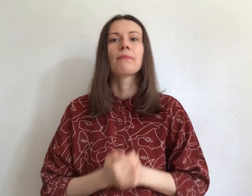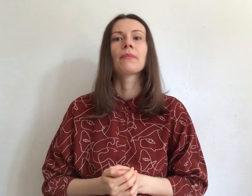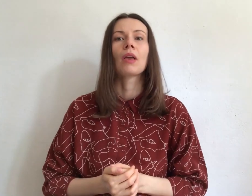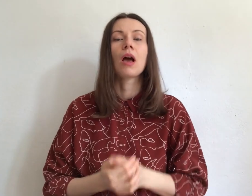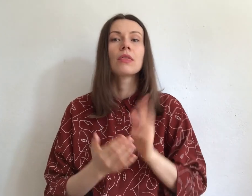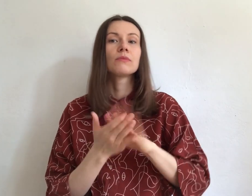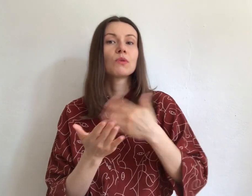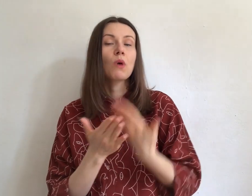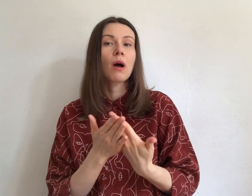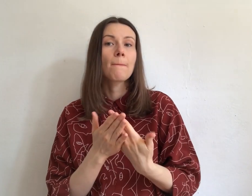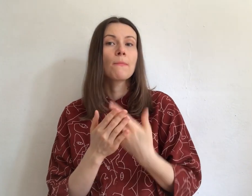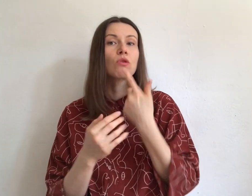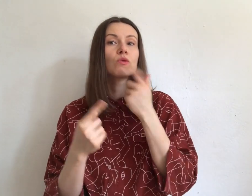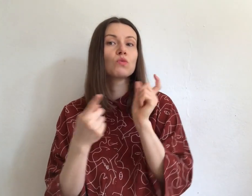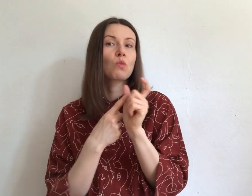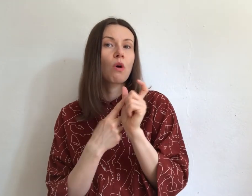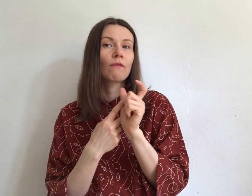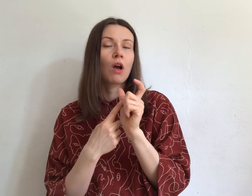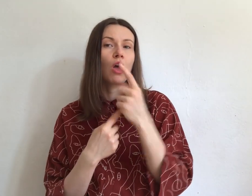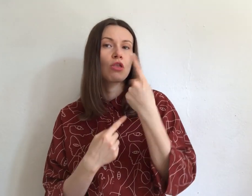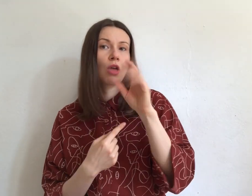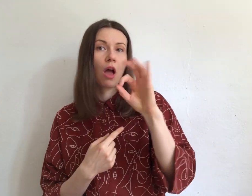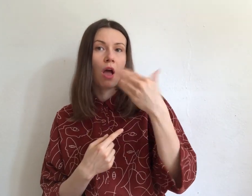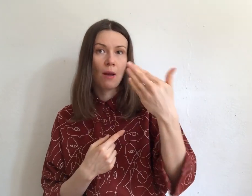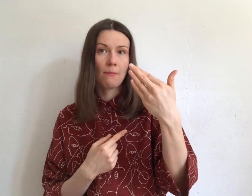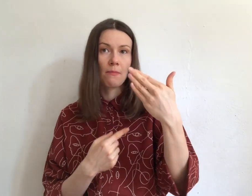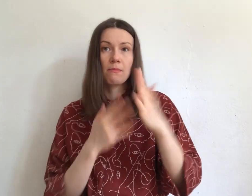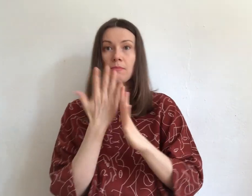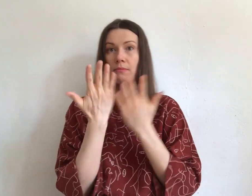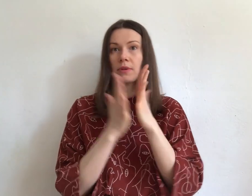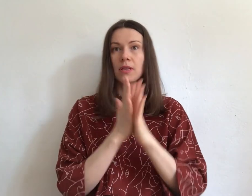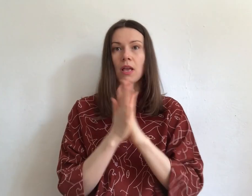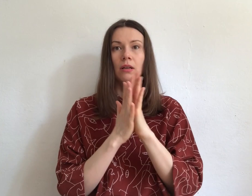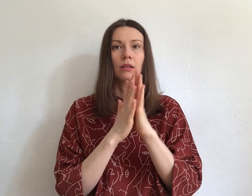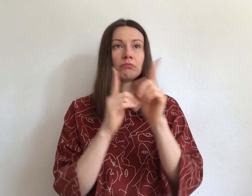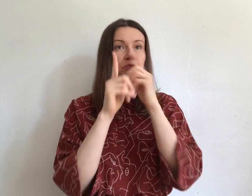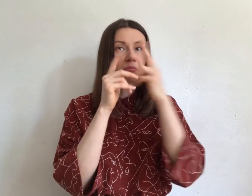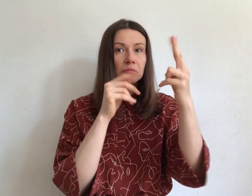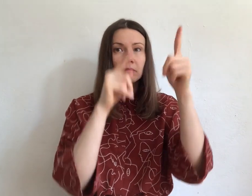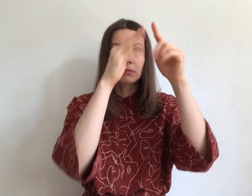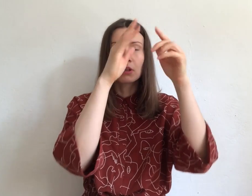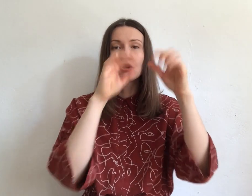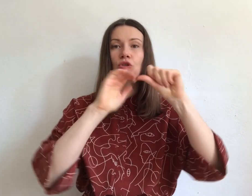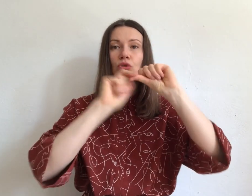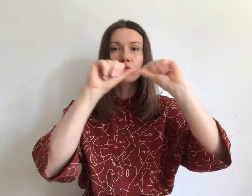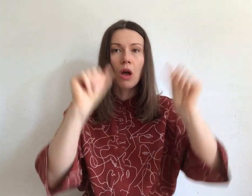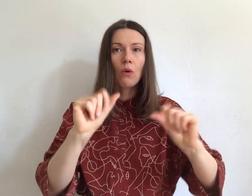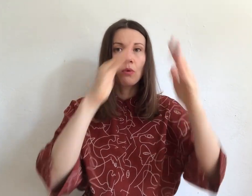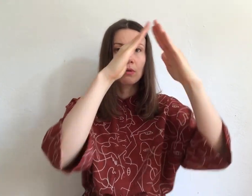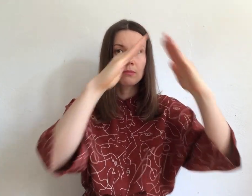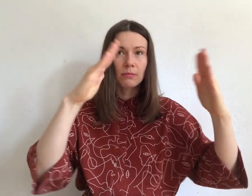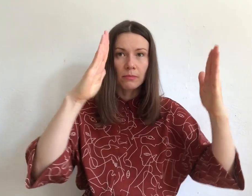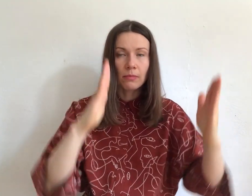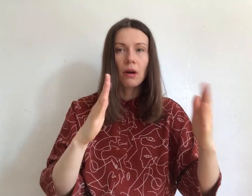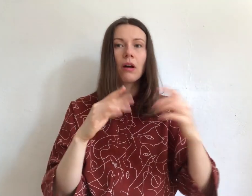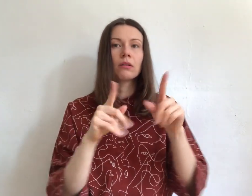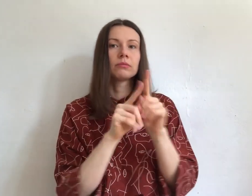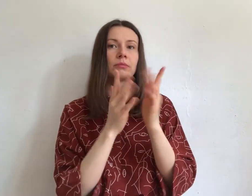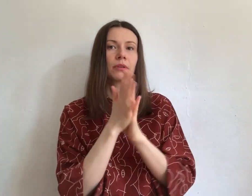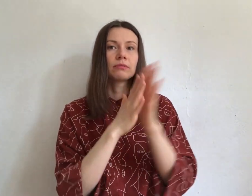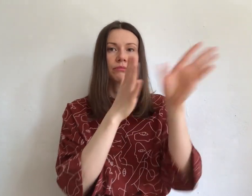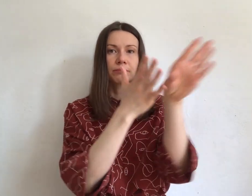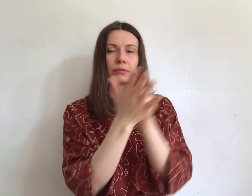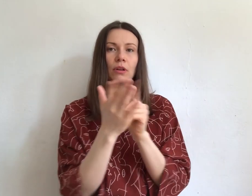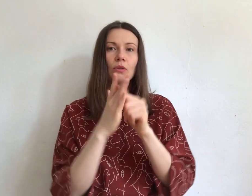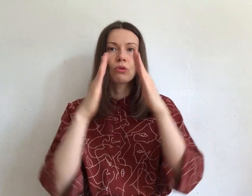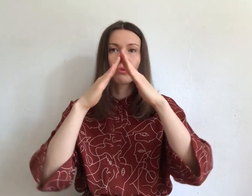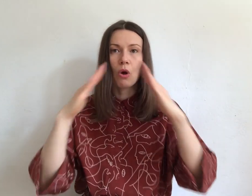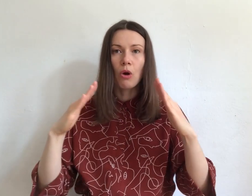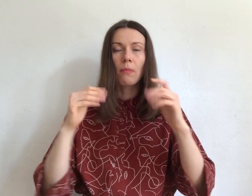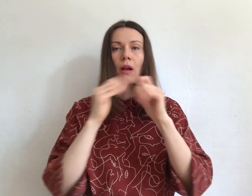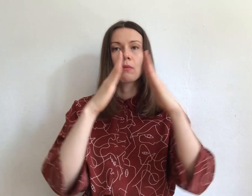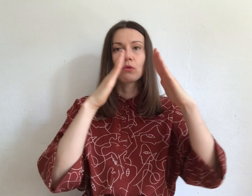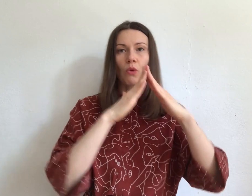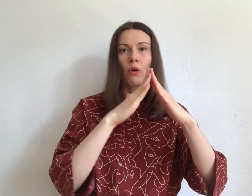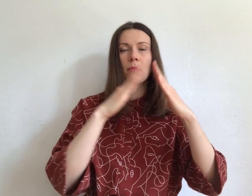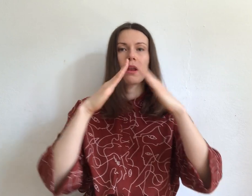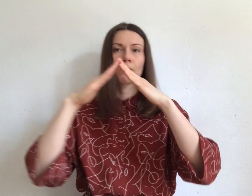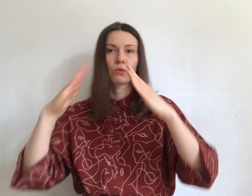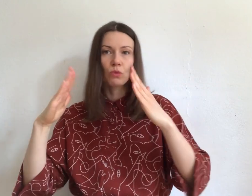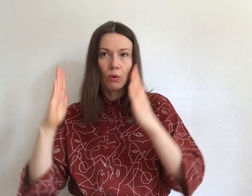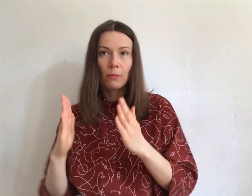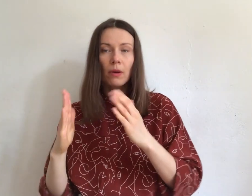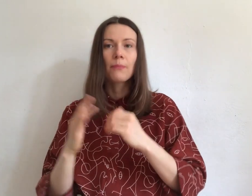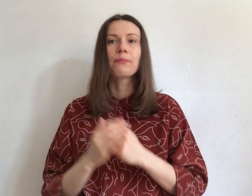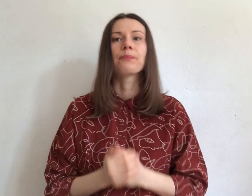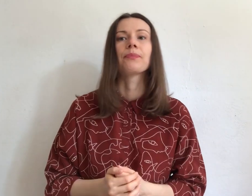Przykładowo „DOM” pokazujemy, kopiując kształt budynku, jest kilka wariantów.